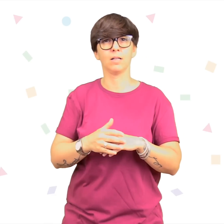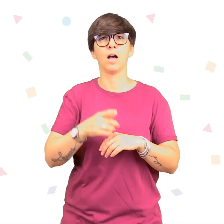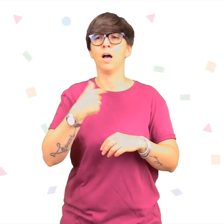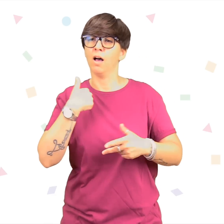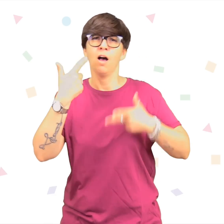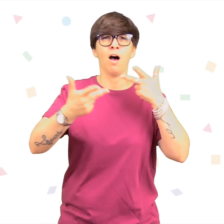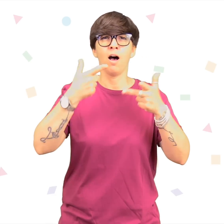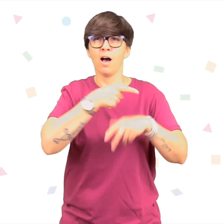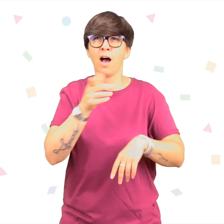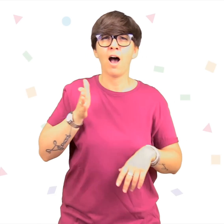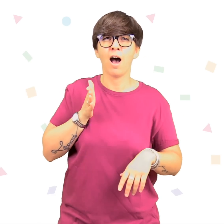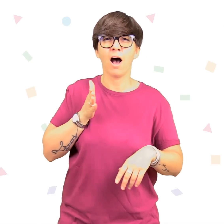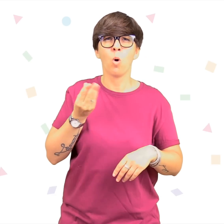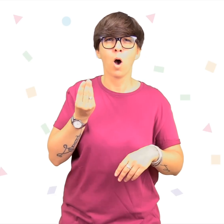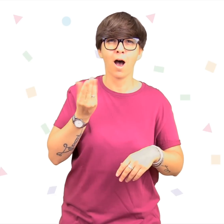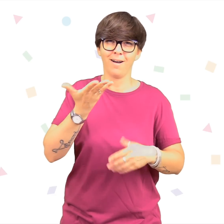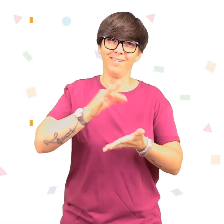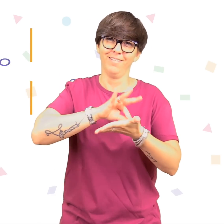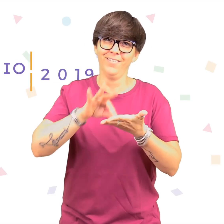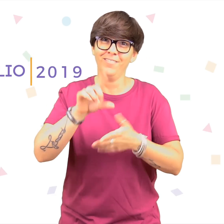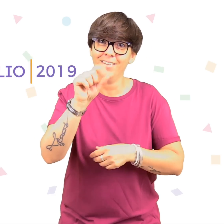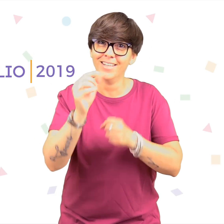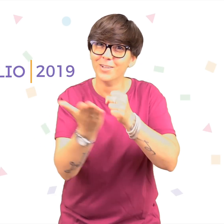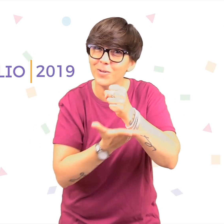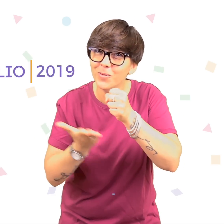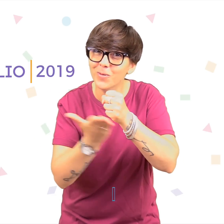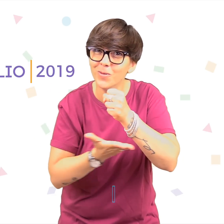Non vi ho detto quando! Ci vediamo il 20 luglio